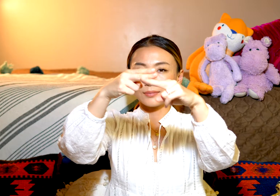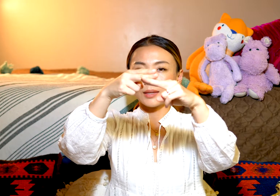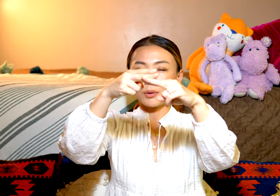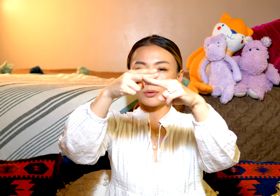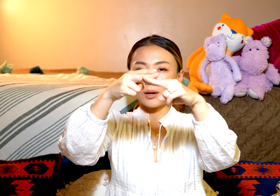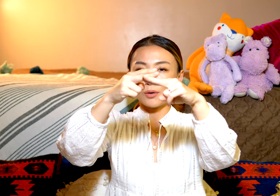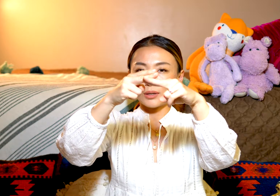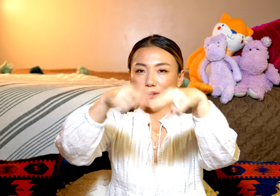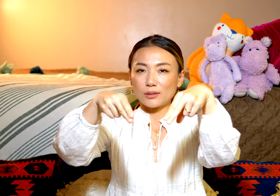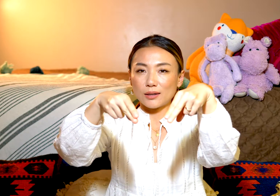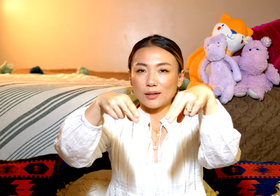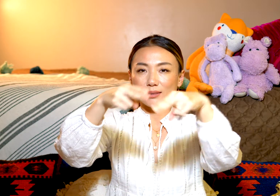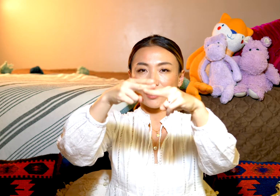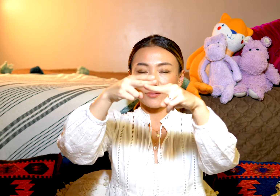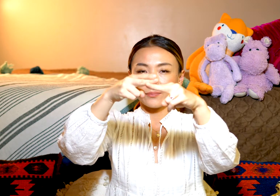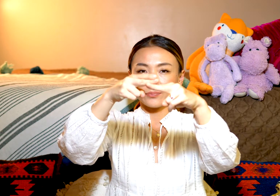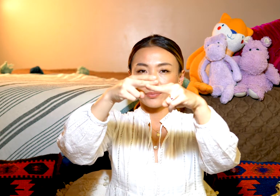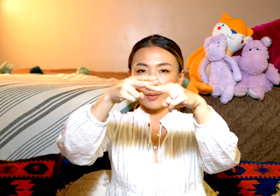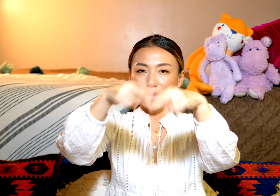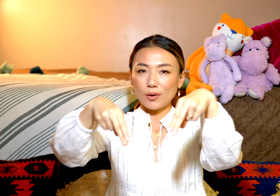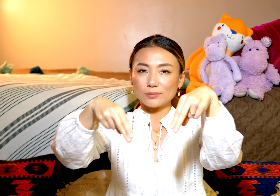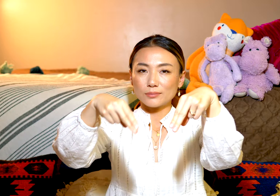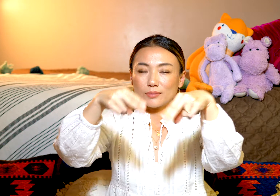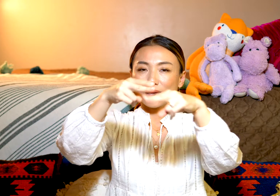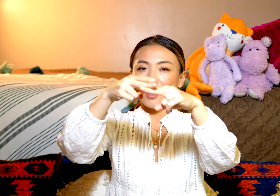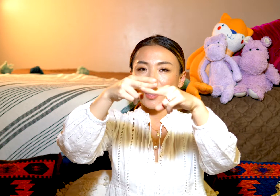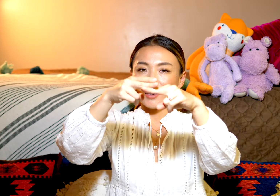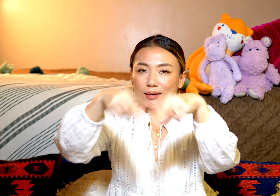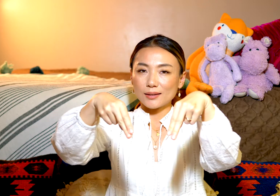卵の殻を割るような感じで たまご Egg